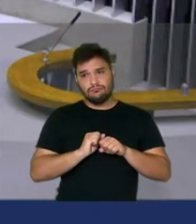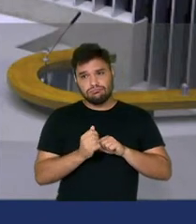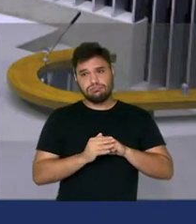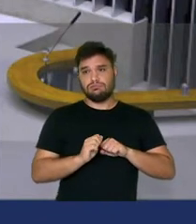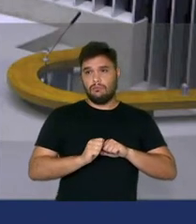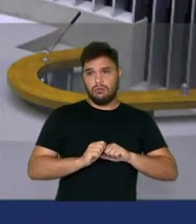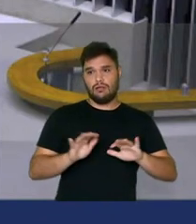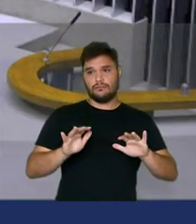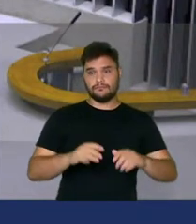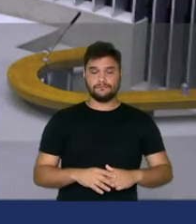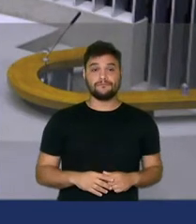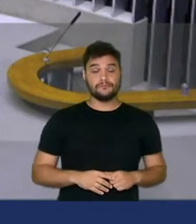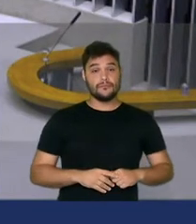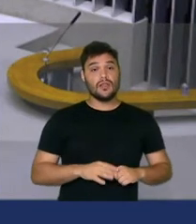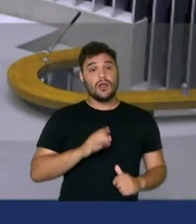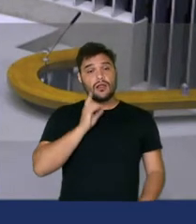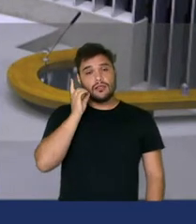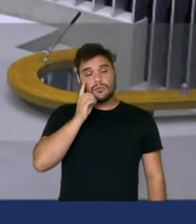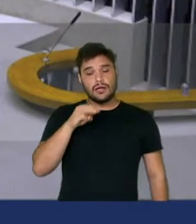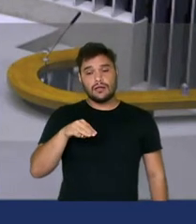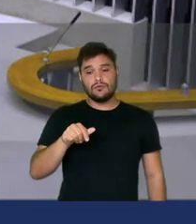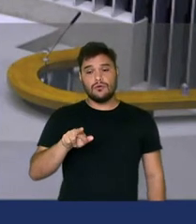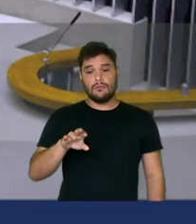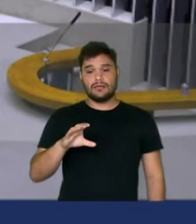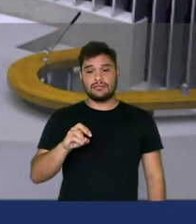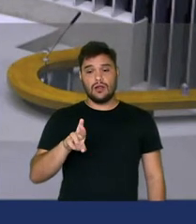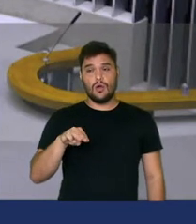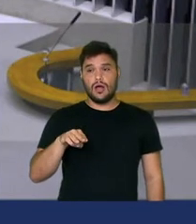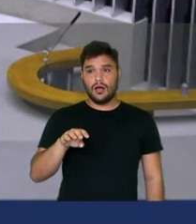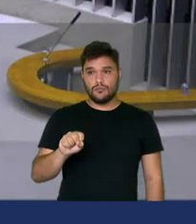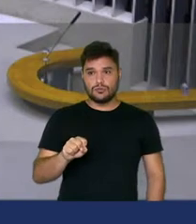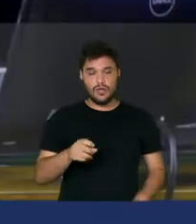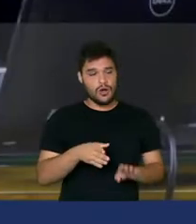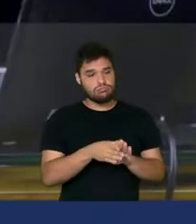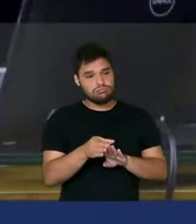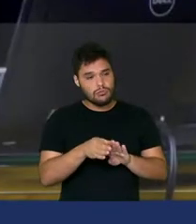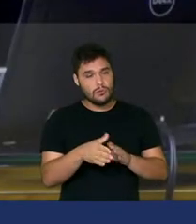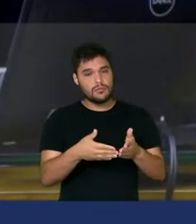FINANCEIRO FINANCEIRO PARA ESTADOS E MUNICÍPIOS. EM FUNÇÃO DA PANDEMIA DA COVID-19, DEPUTADO MARCELO